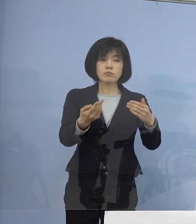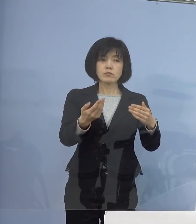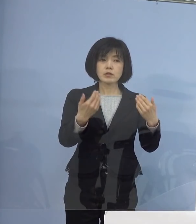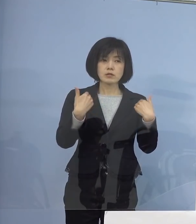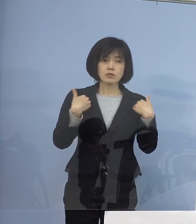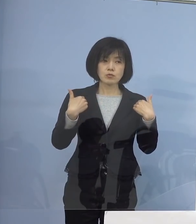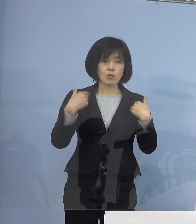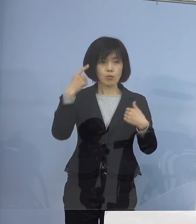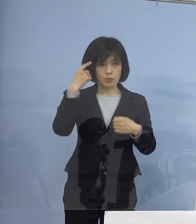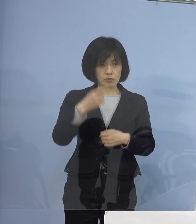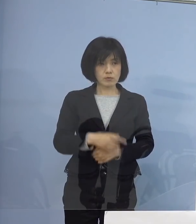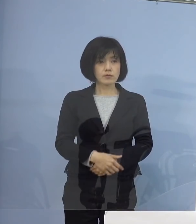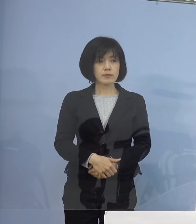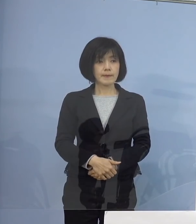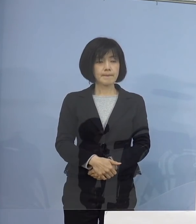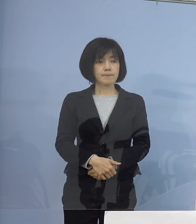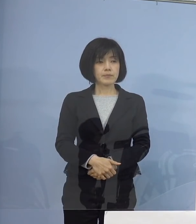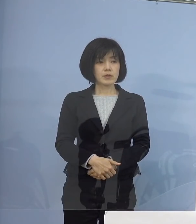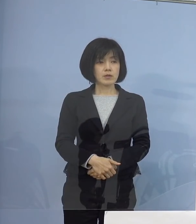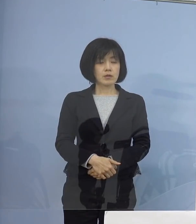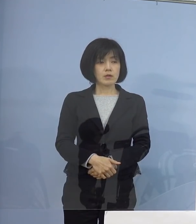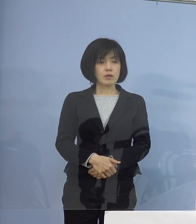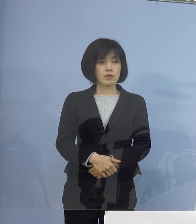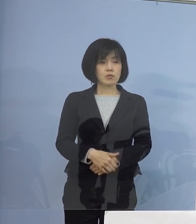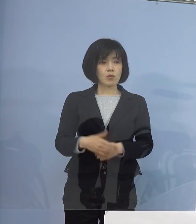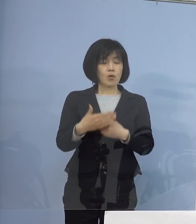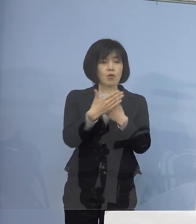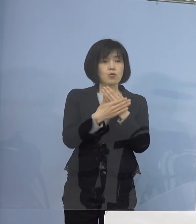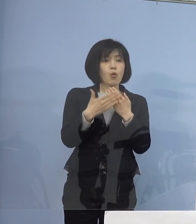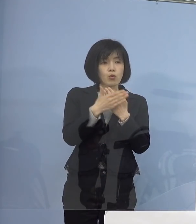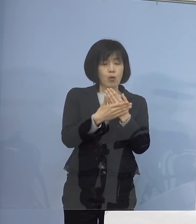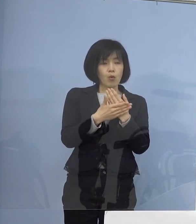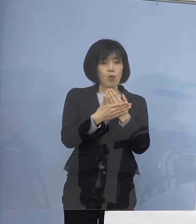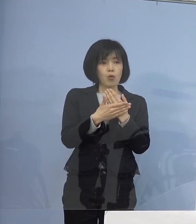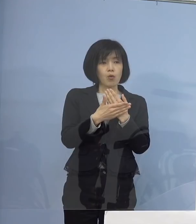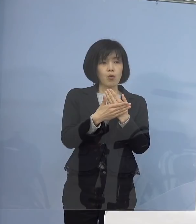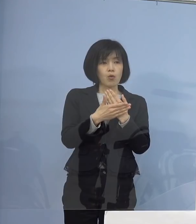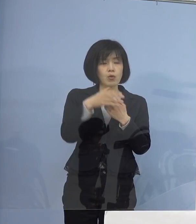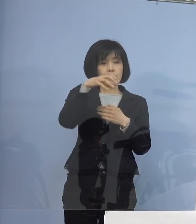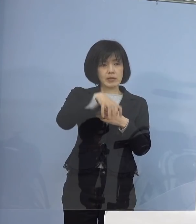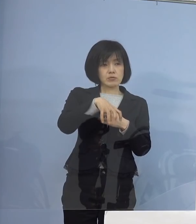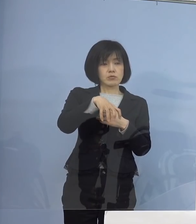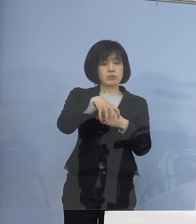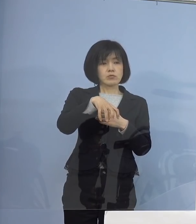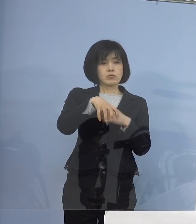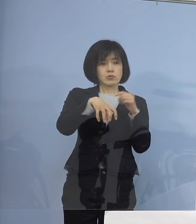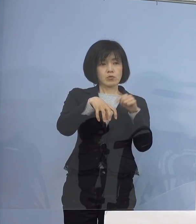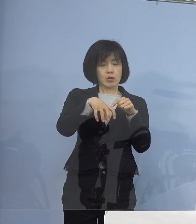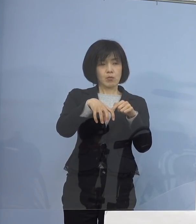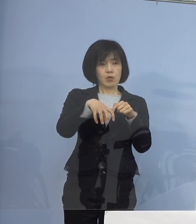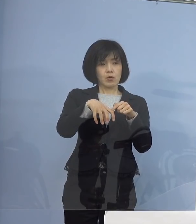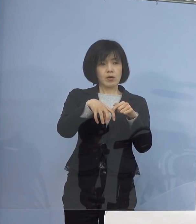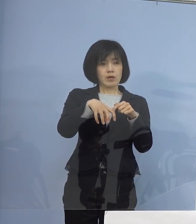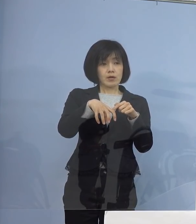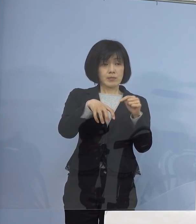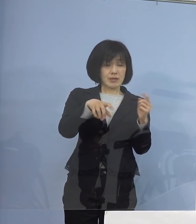さらにはもう一つは療養の部分 ここも今ものすごい数が療養の病床といいますかね